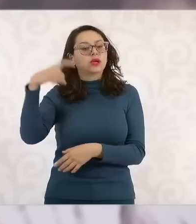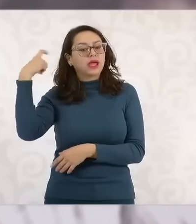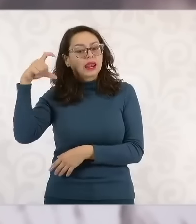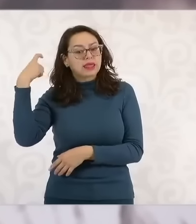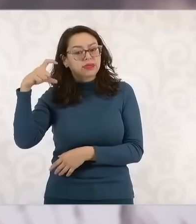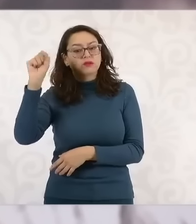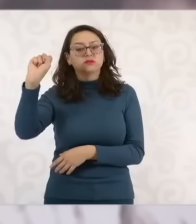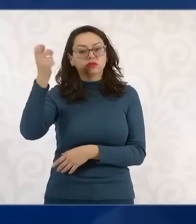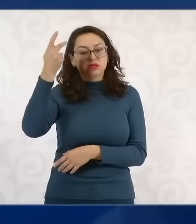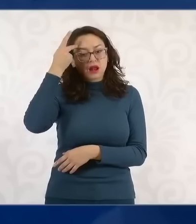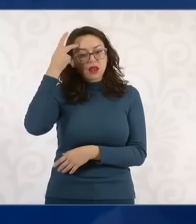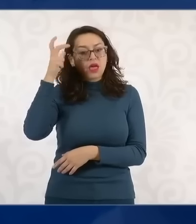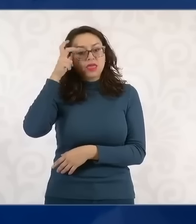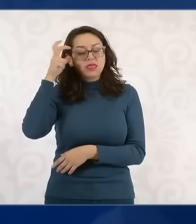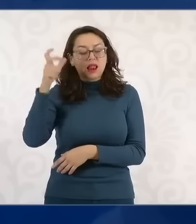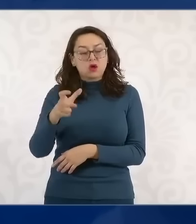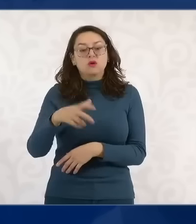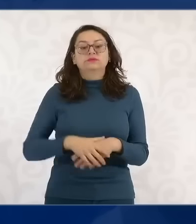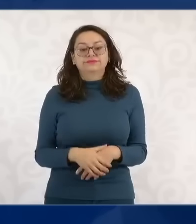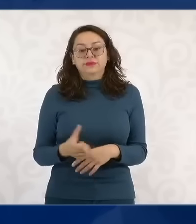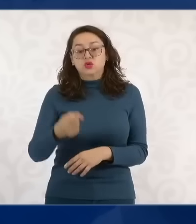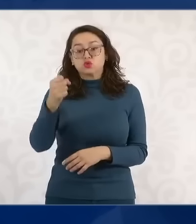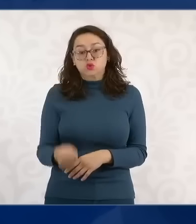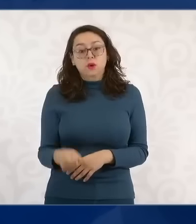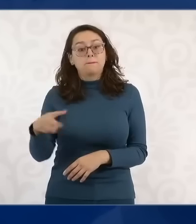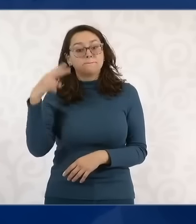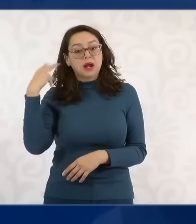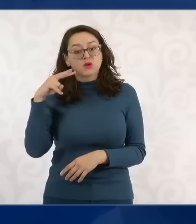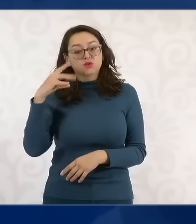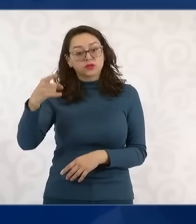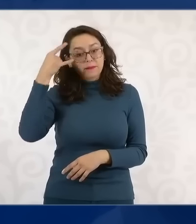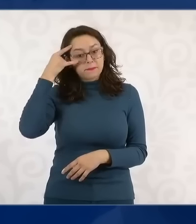San Luis Potosí, Hidalgo y en la parte sur ahora en Veracruz, Campeche y en Yucatán.